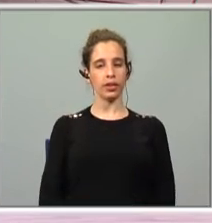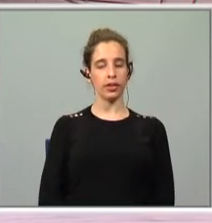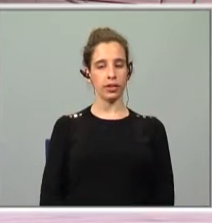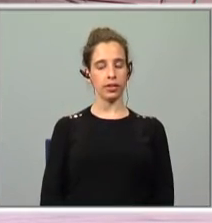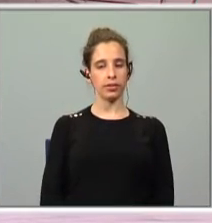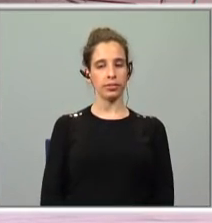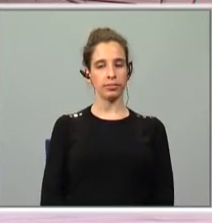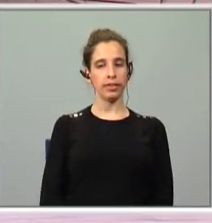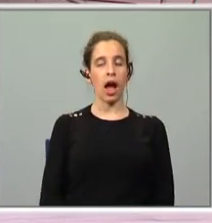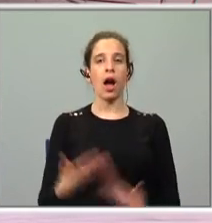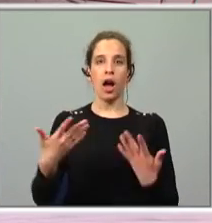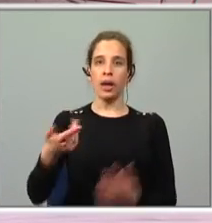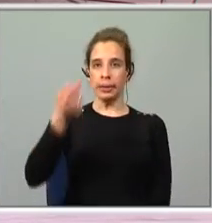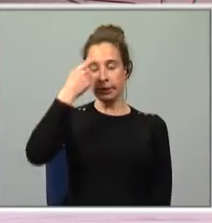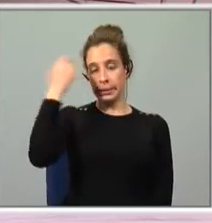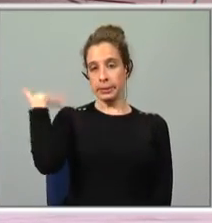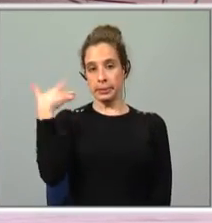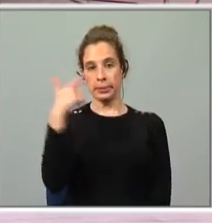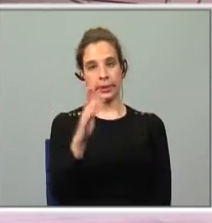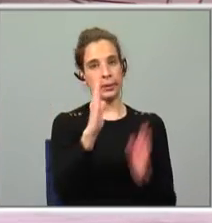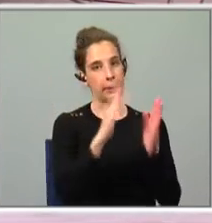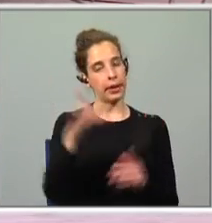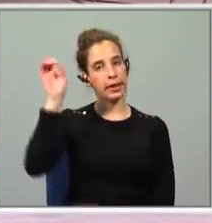E ai estava me esquecer desta parte que é tão importante 我忘記了這部分這很重要